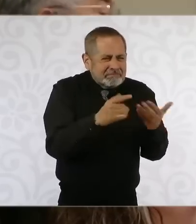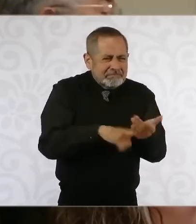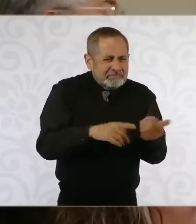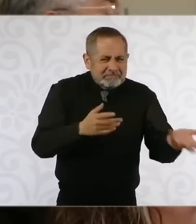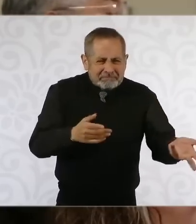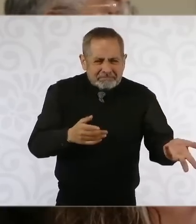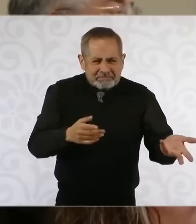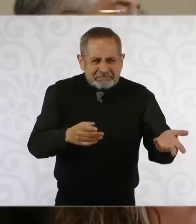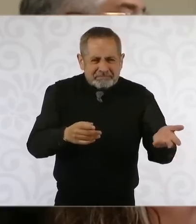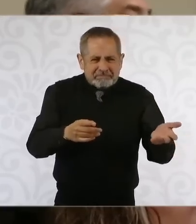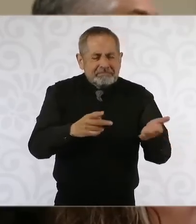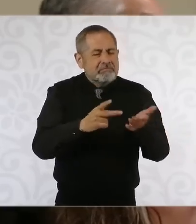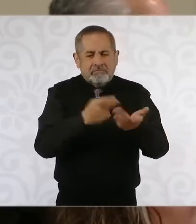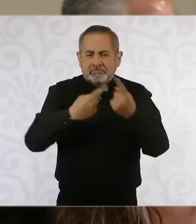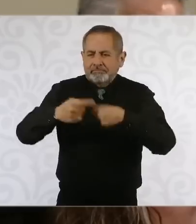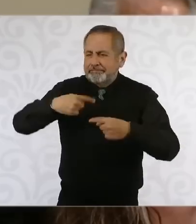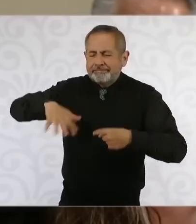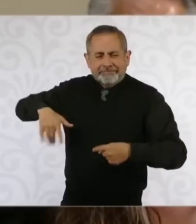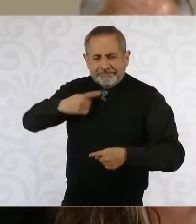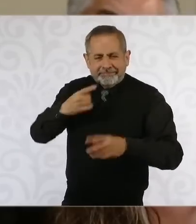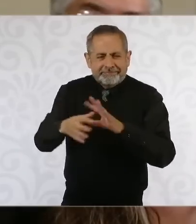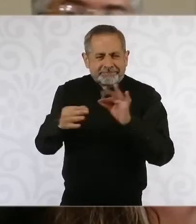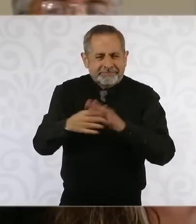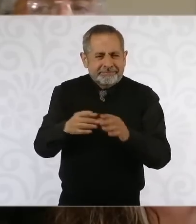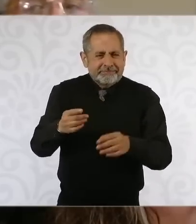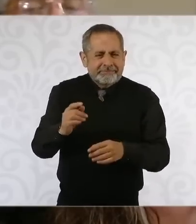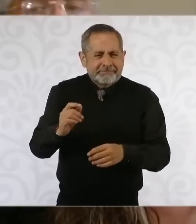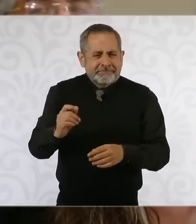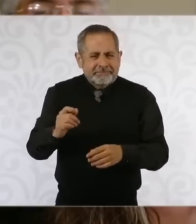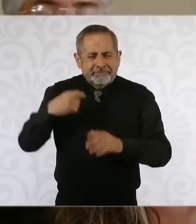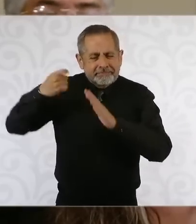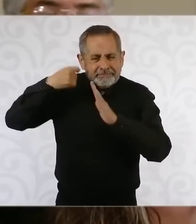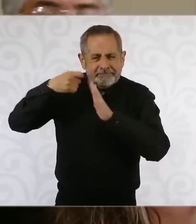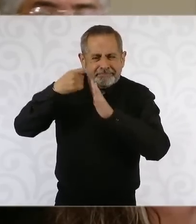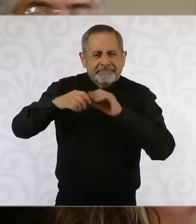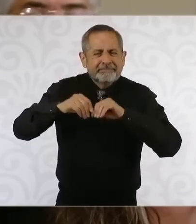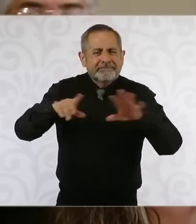como y retomando lo que nos decía En el anterior este reportaje del expresidente López Obrador